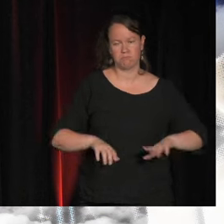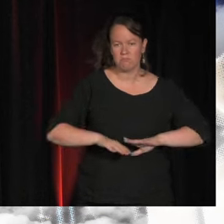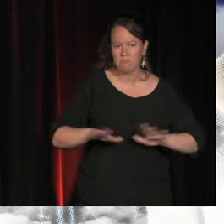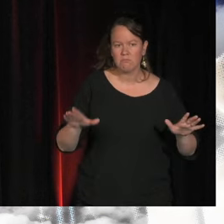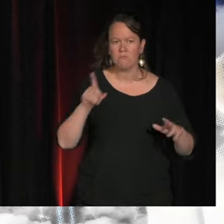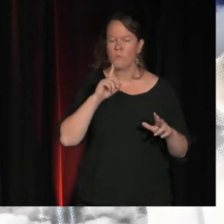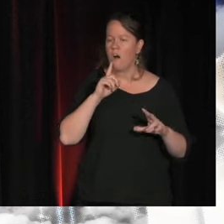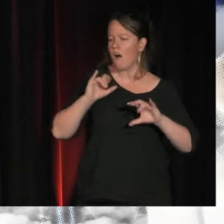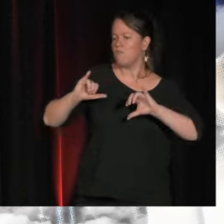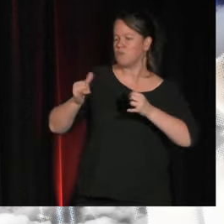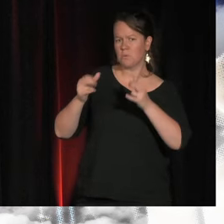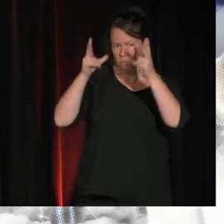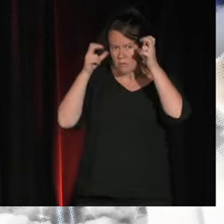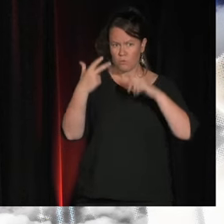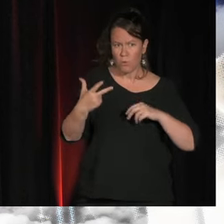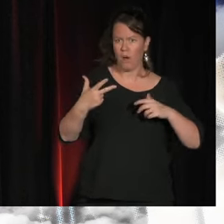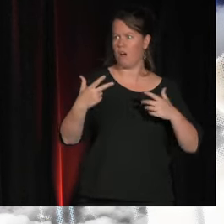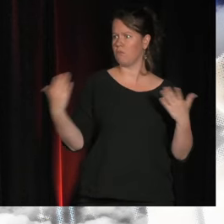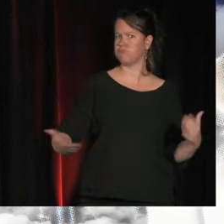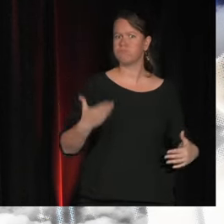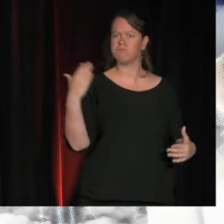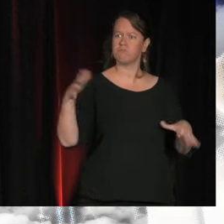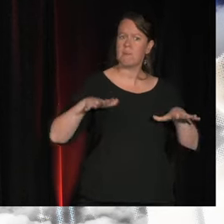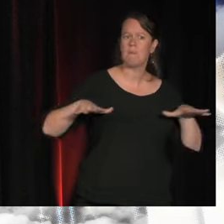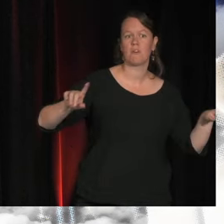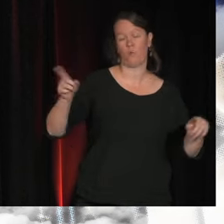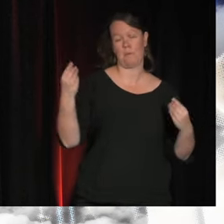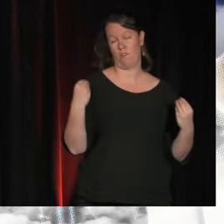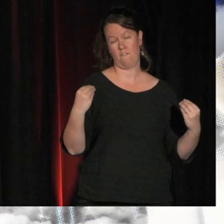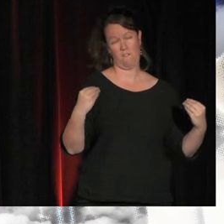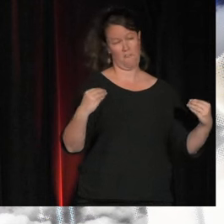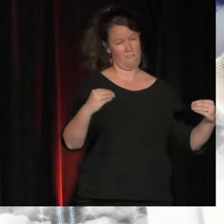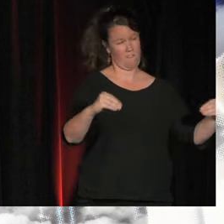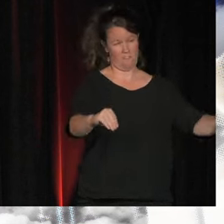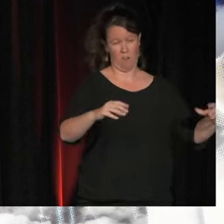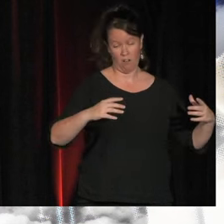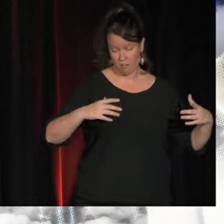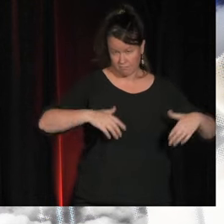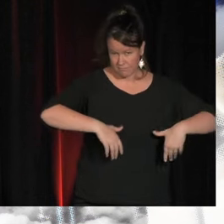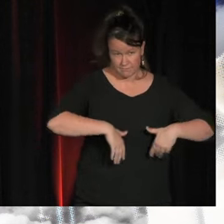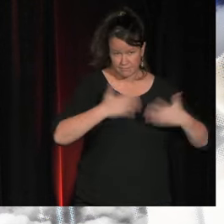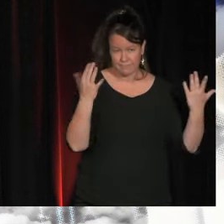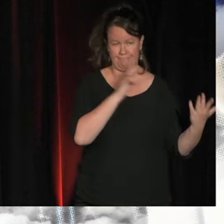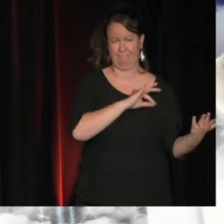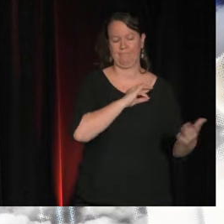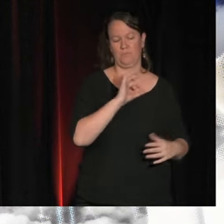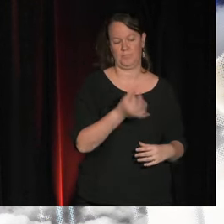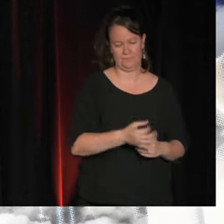une aura de grand succès, jeu culte, etc. Mais par contre, ça s'est vendu énormément par camion. Ce qui s'est également très bien vendu, même si c'est gratuit,